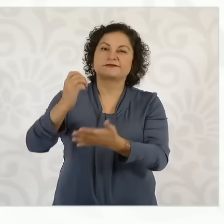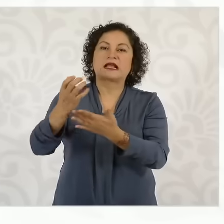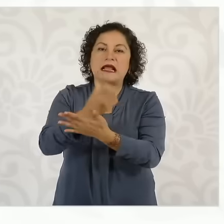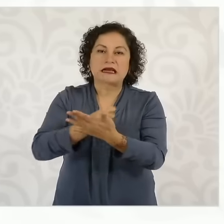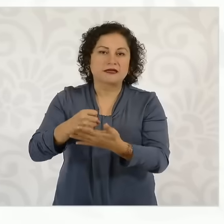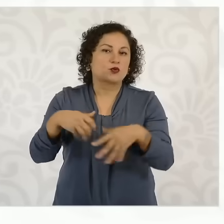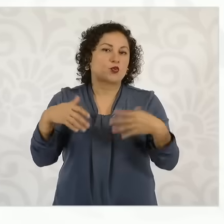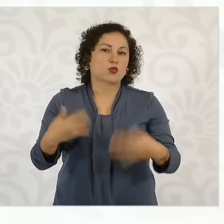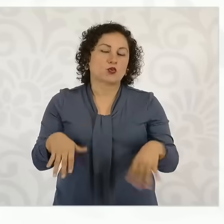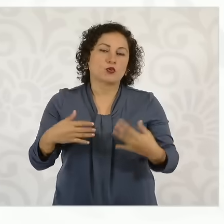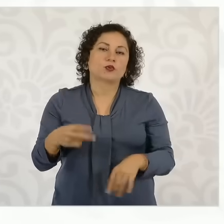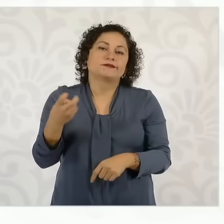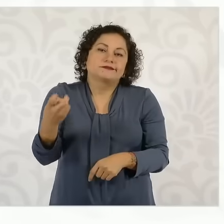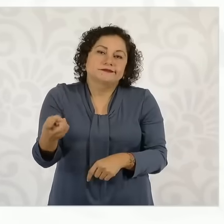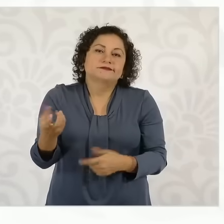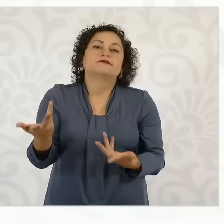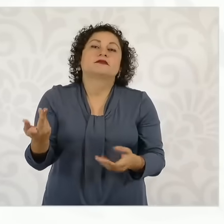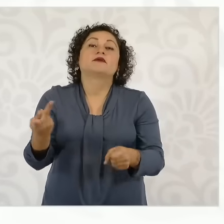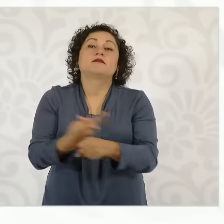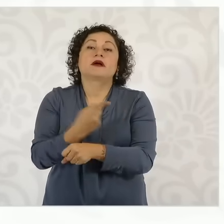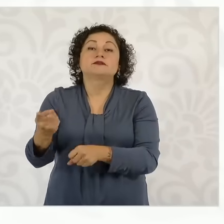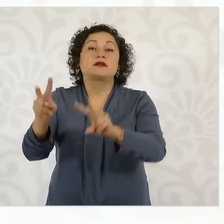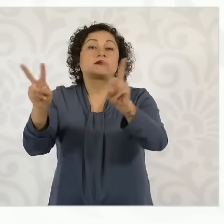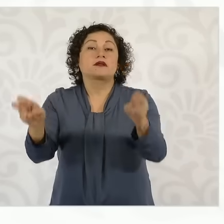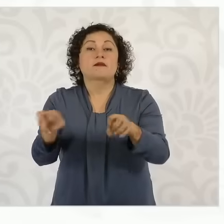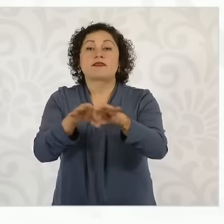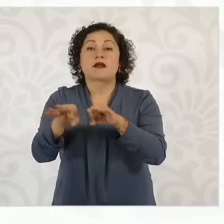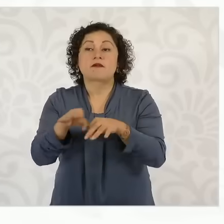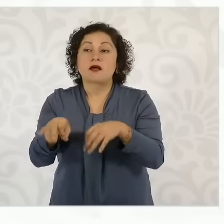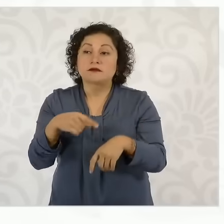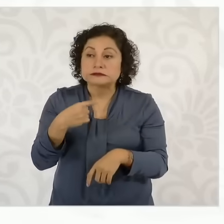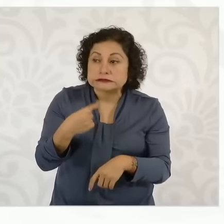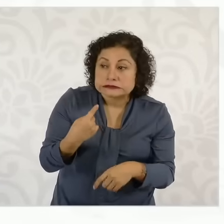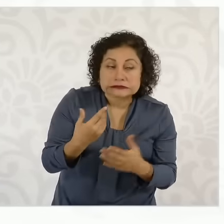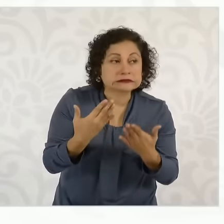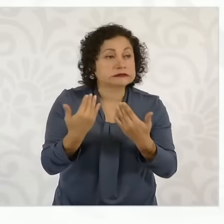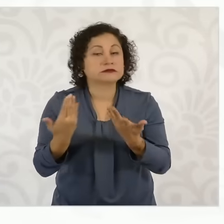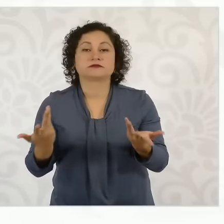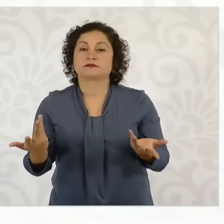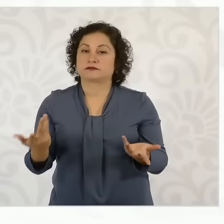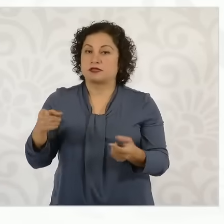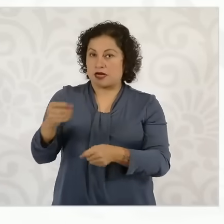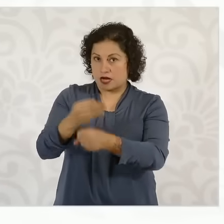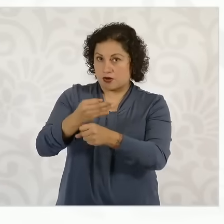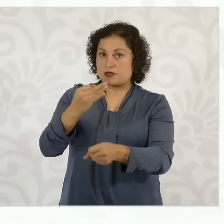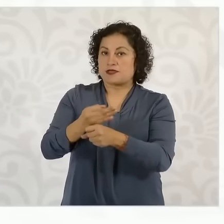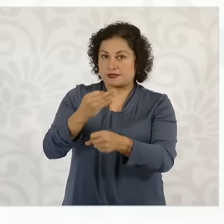relacionado con la reducción del desempleo, que ahorita es una tasa de 2.4% en los cinco estados